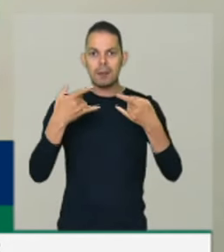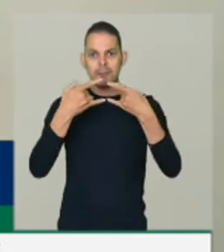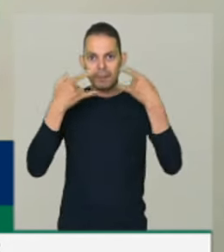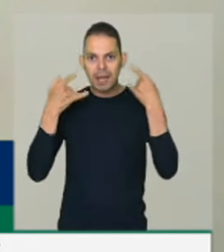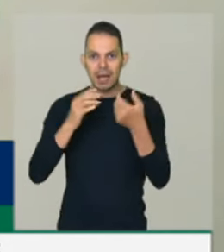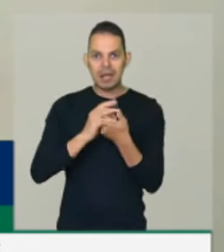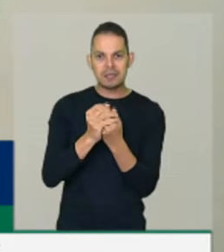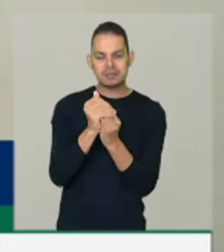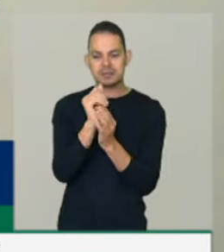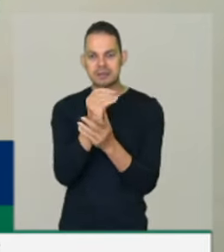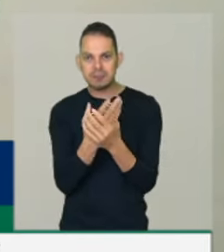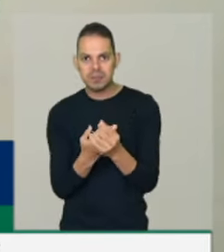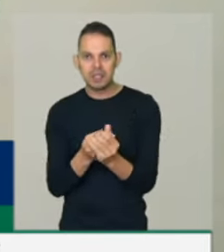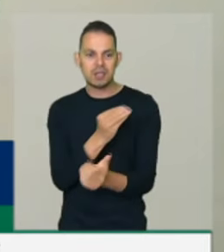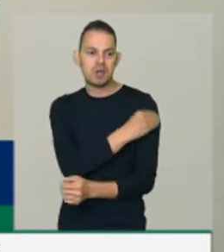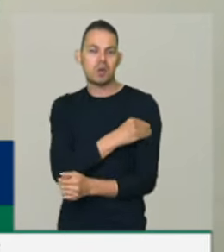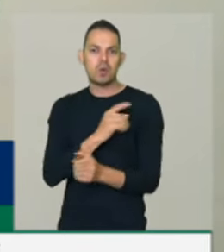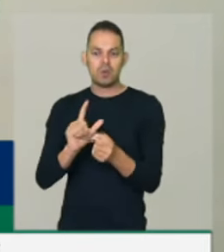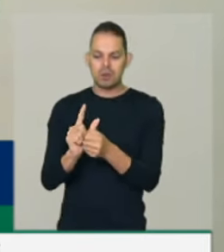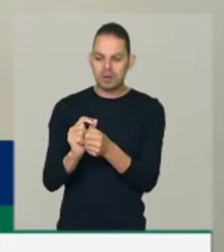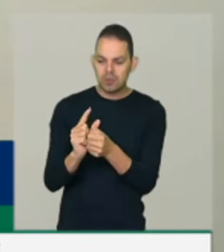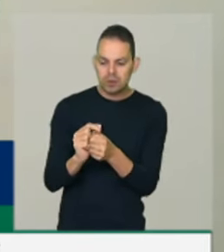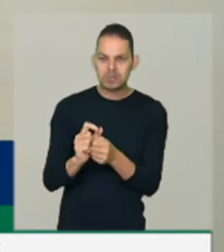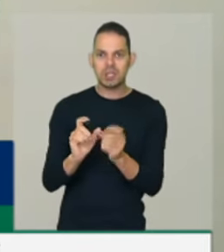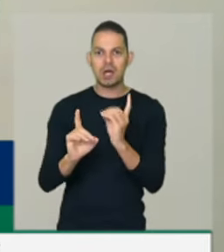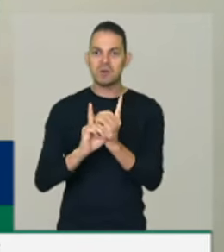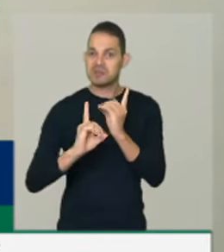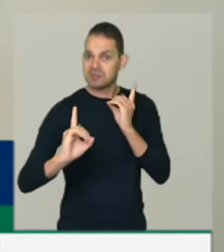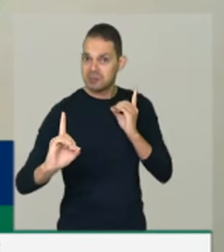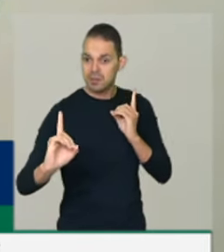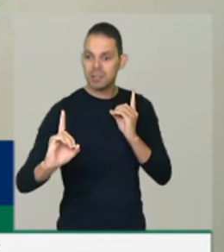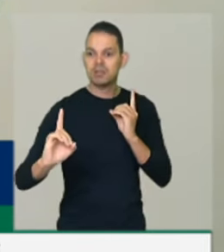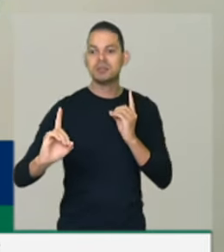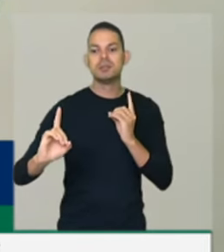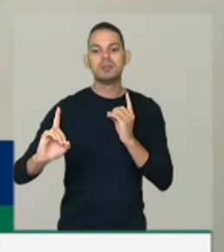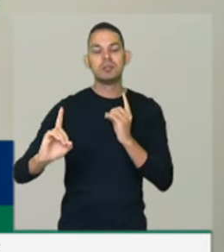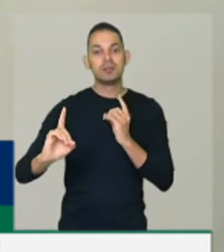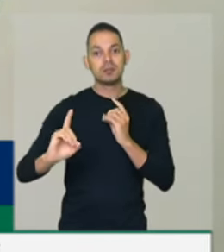VAMOS.... DEIXAR QUE OS PROFISSIONAIS DA SAÚDE, QUE ESTÃO NA FRENTE DESSA BATALHA, NÓS JÁ PERDEMOS